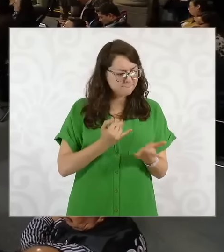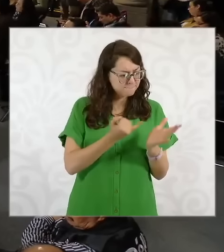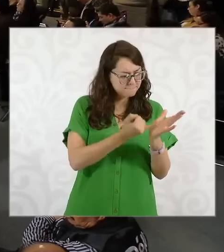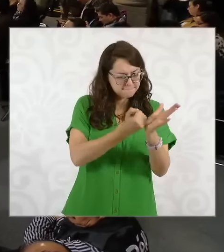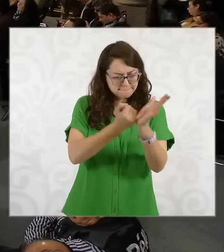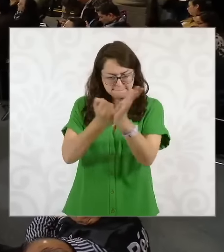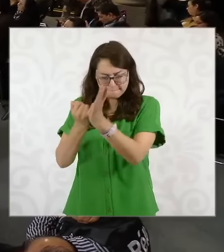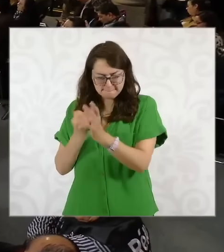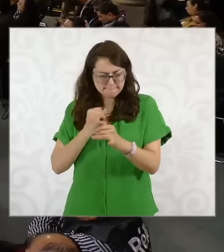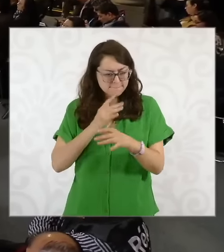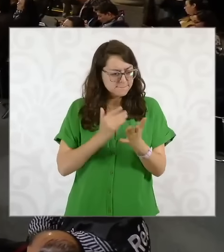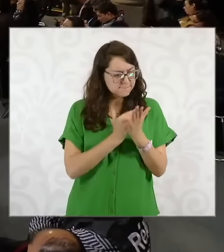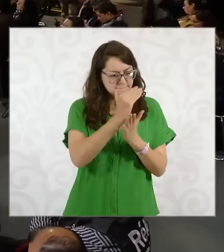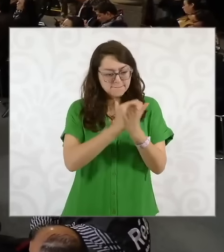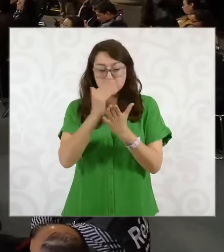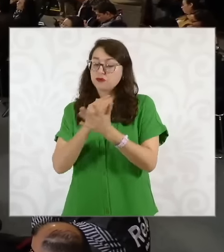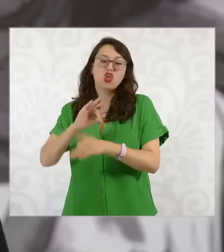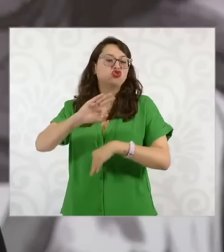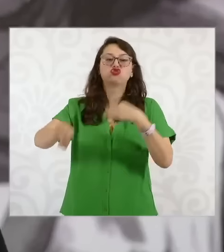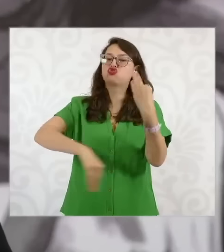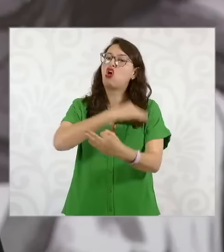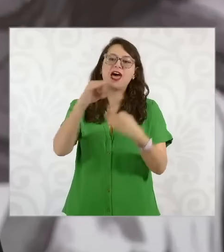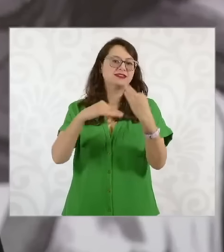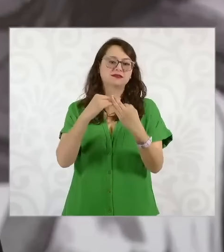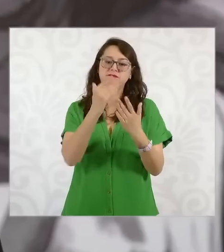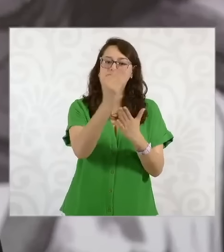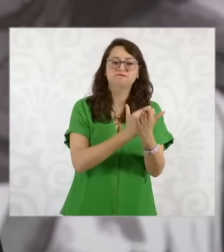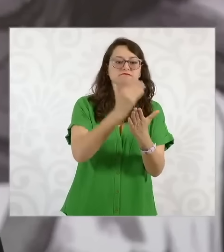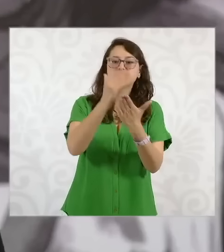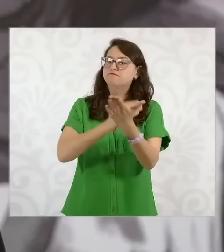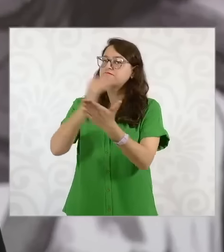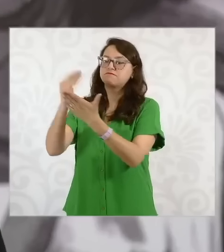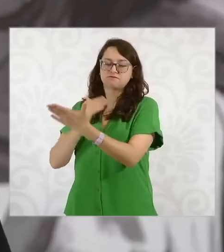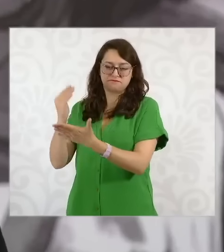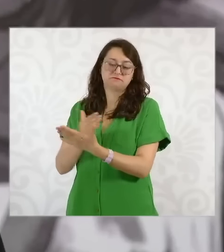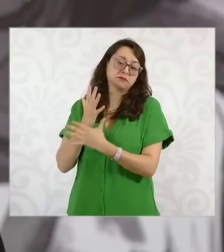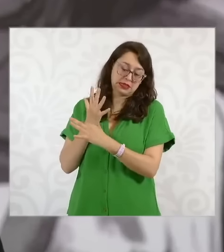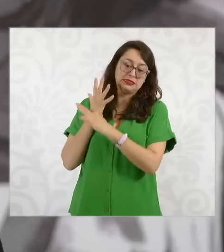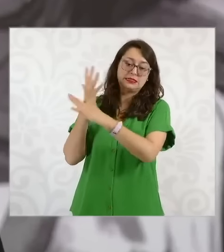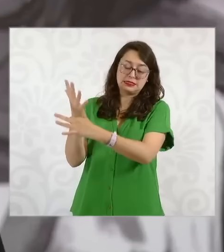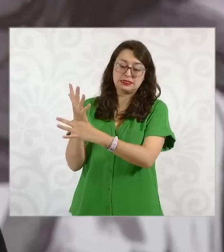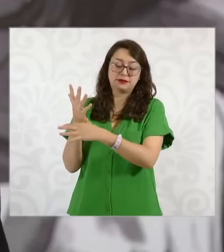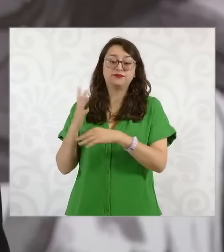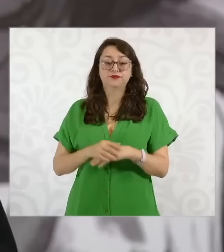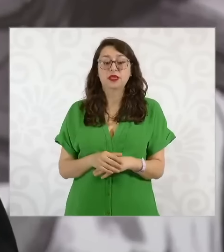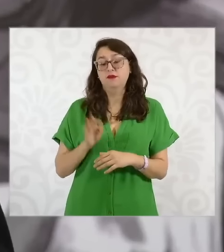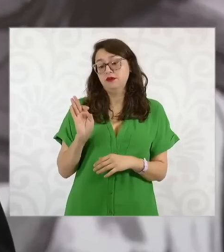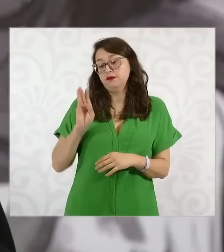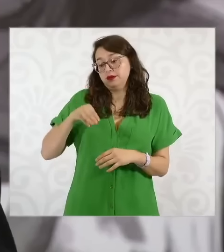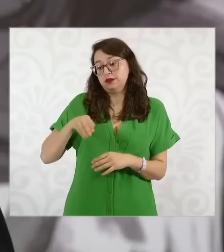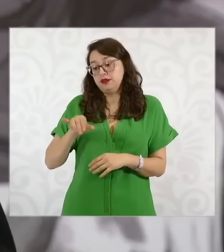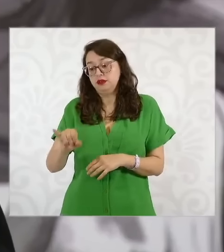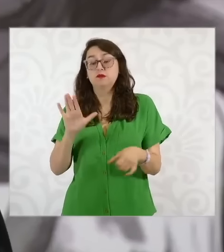globales por parte del FMI eh resultante del choque de eh en el mercado de energía por los